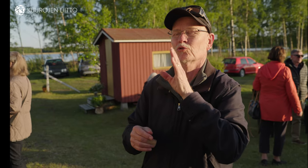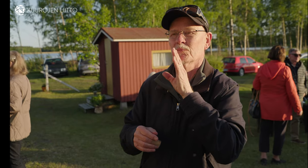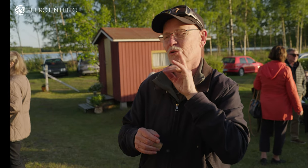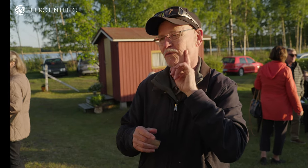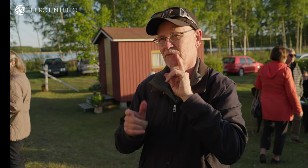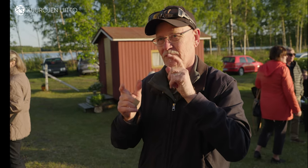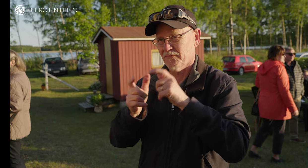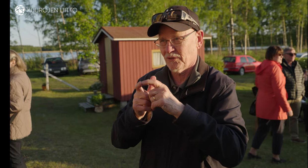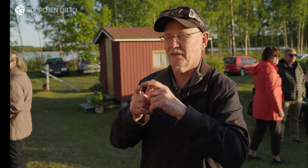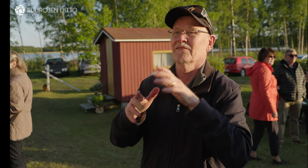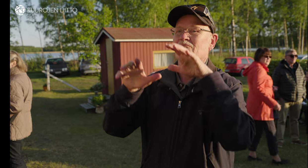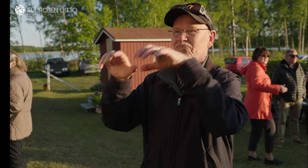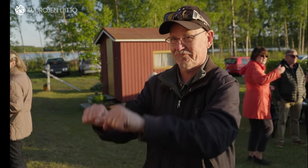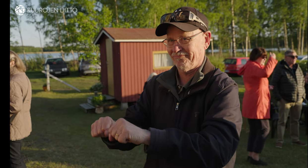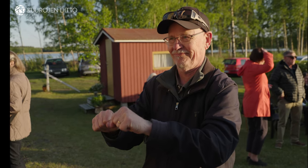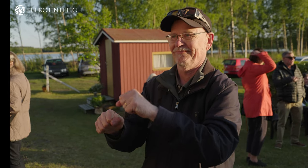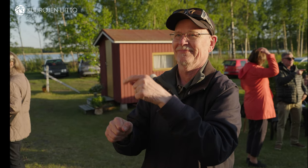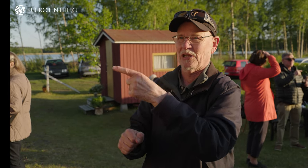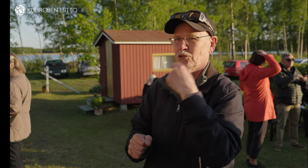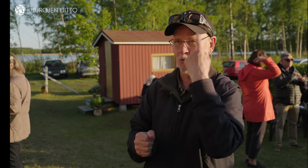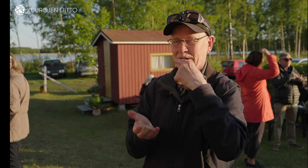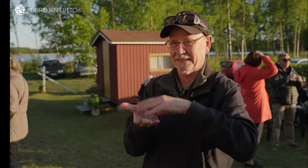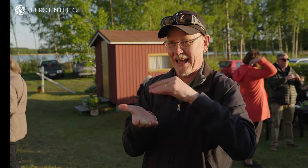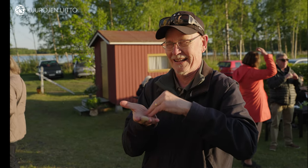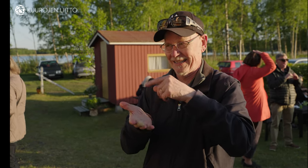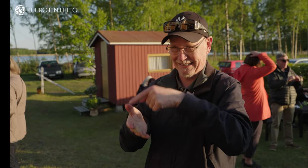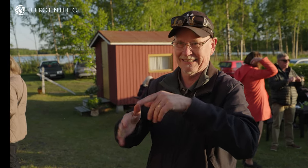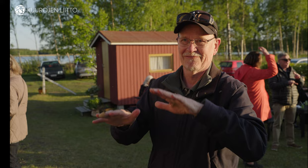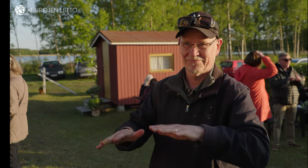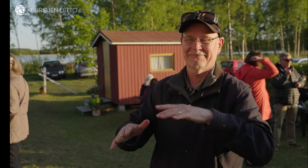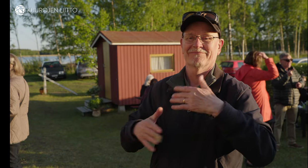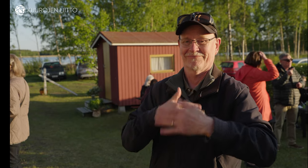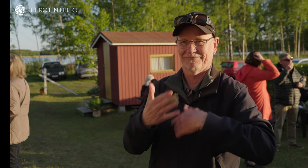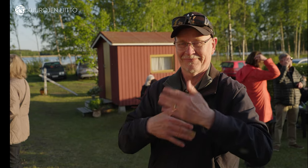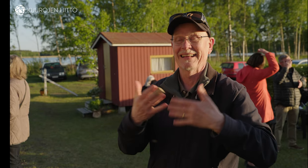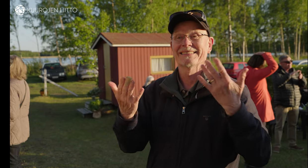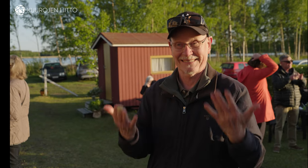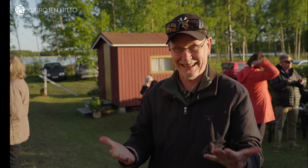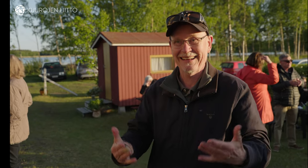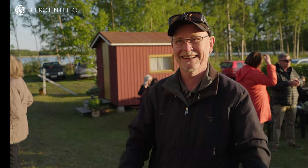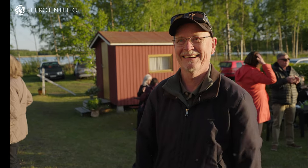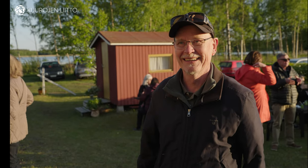Pietarsaaren kuurojen yhdistys osti Solsandin ja niin nyt me olemme täällä.